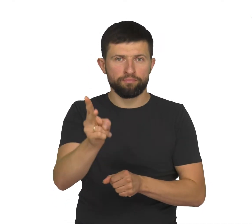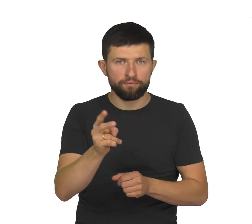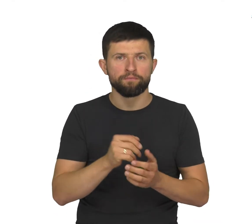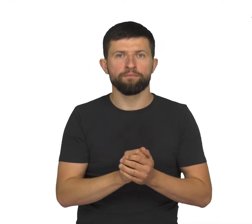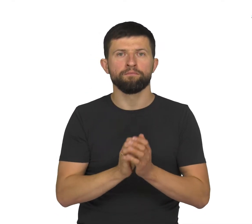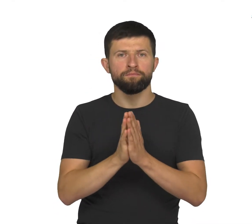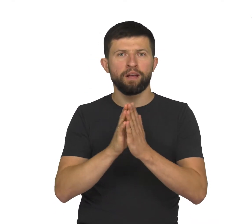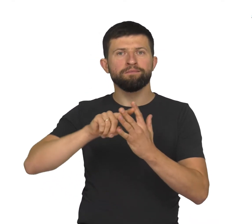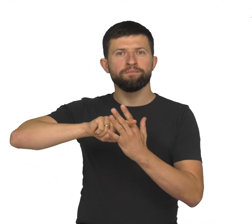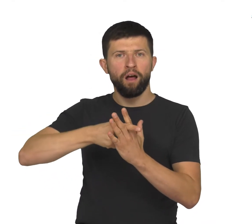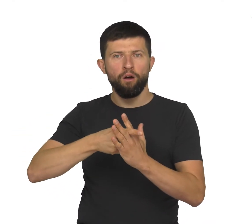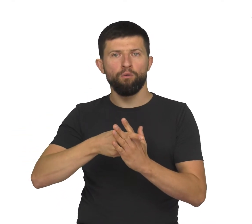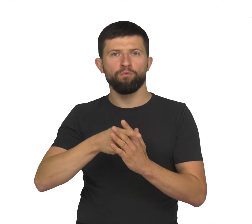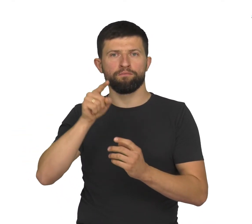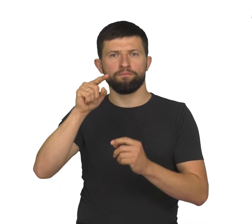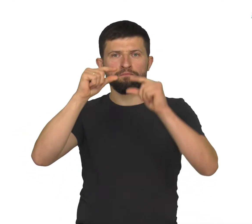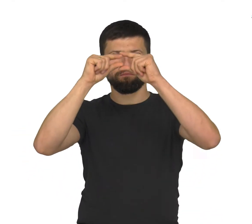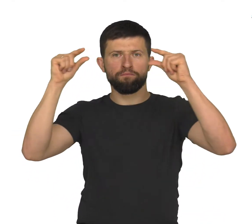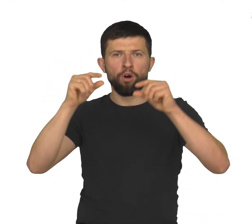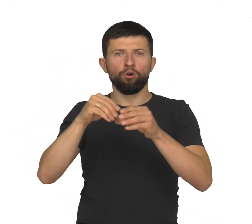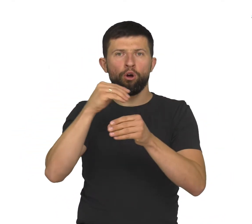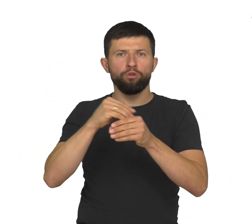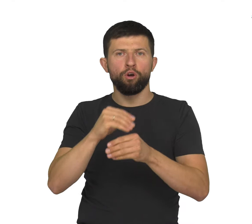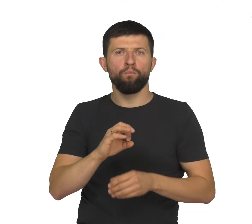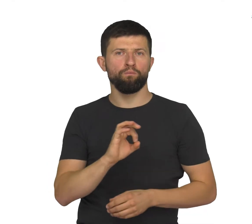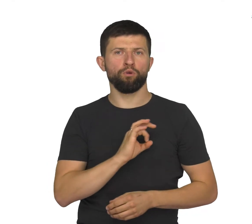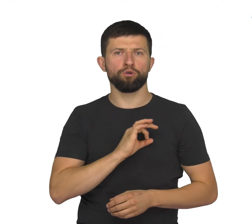Później wybierz e-usługę